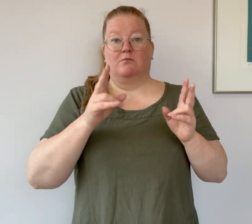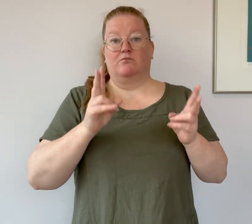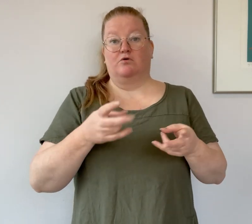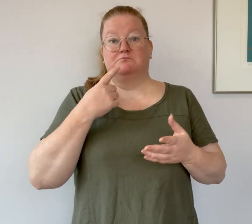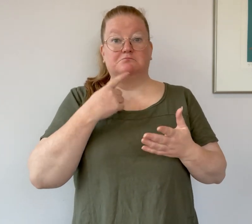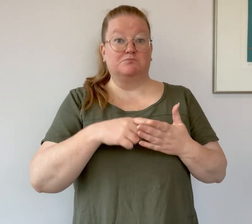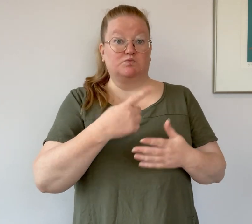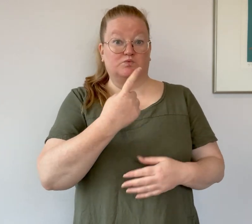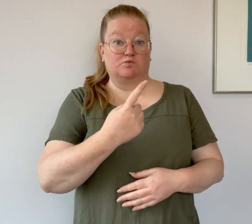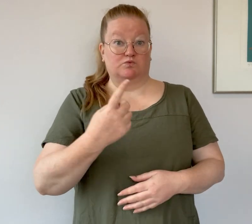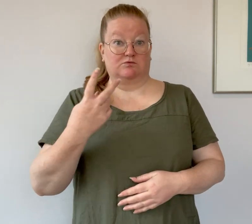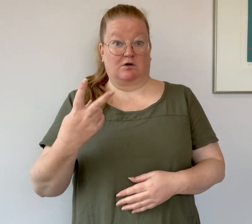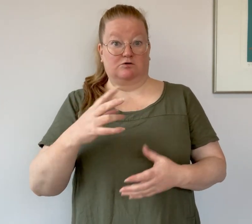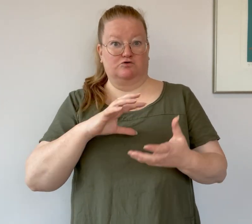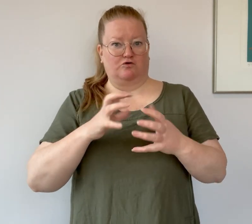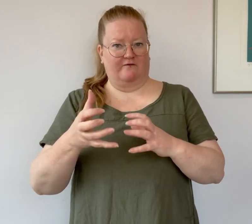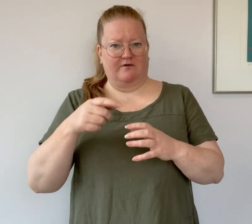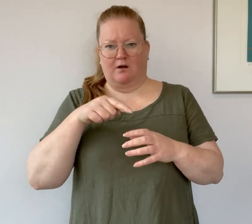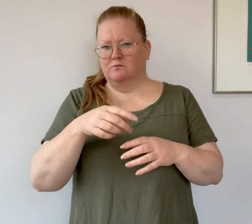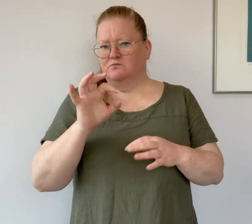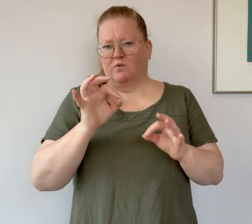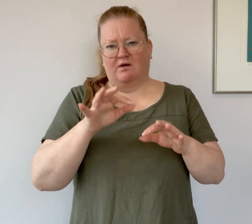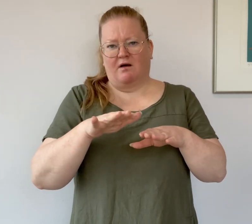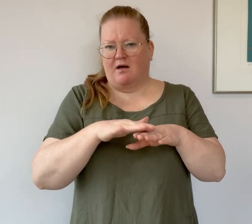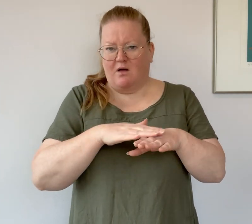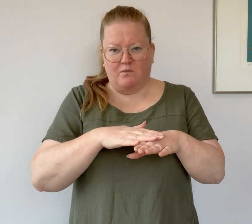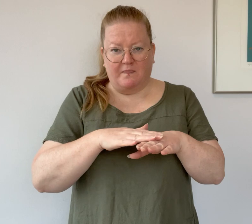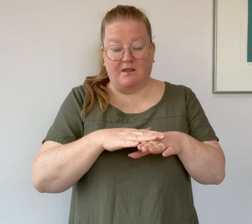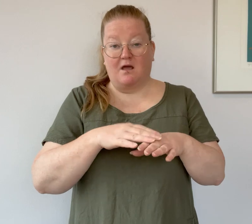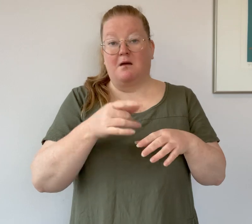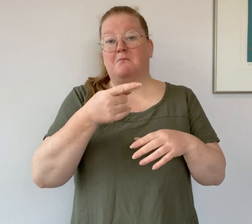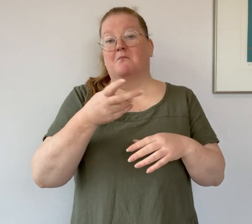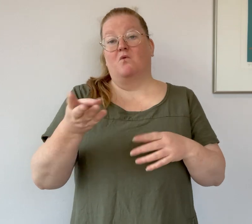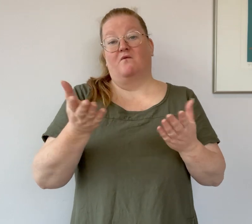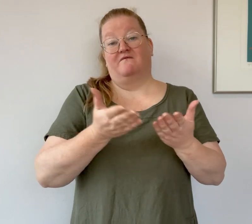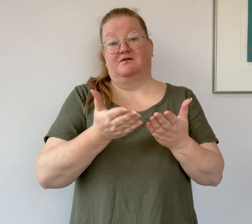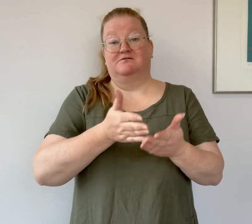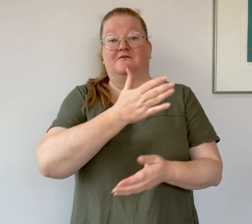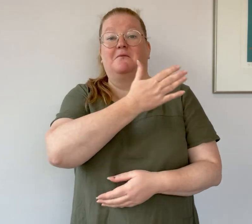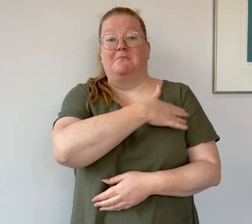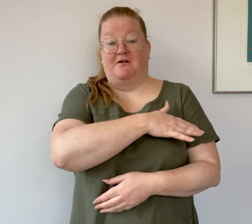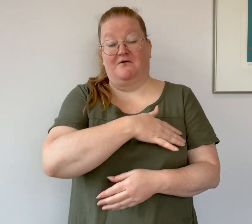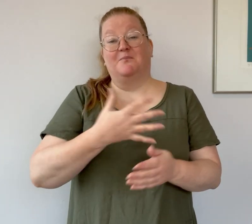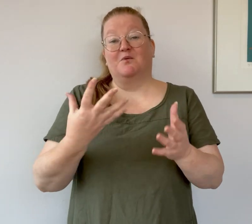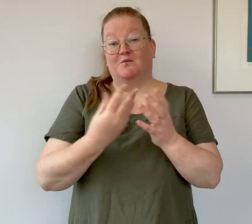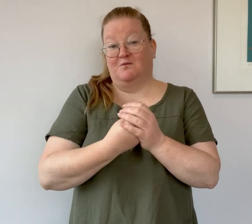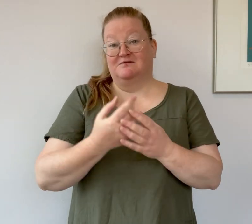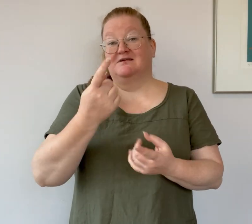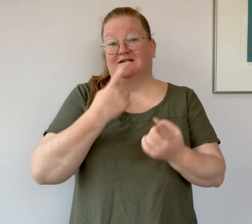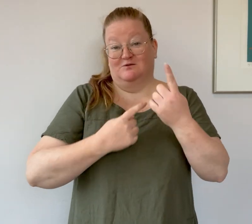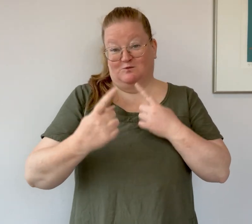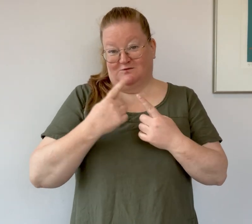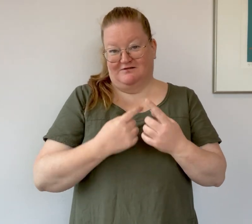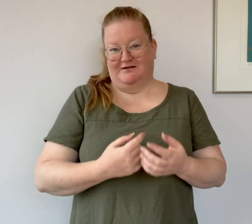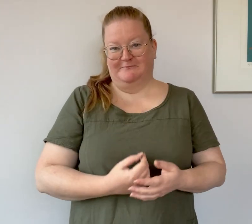Keskustelemme myös 112-sovelluksesta - sekä muista vastaavista palveluista.